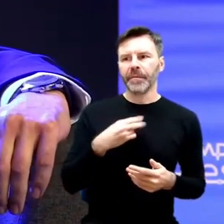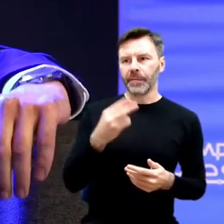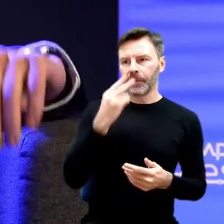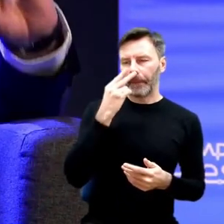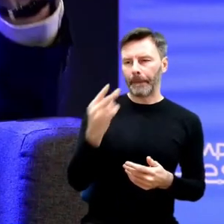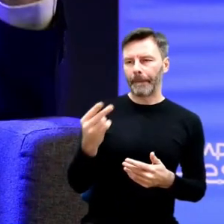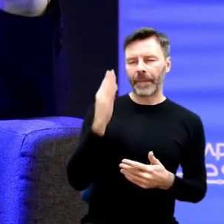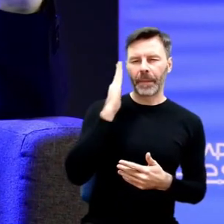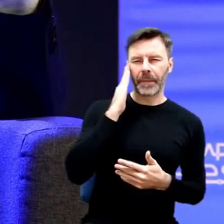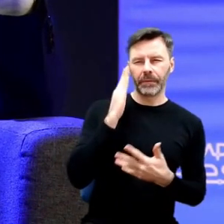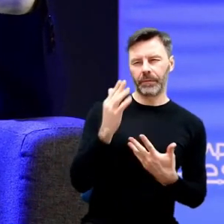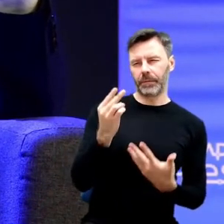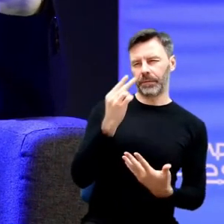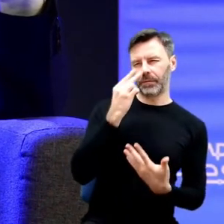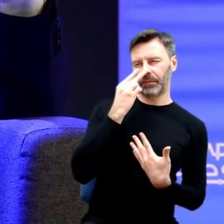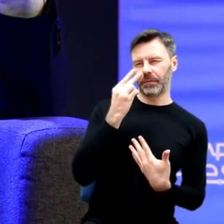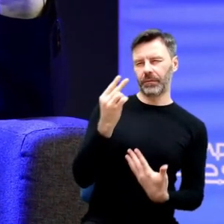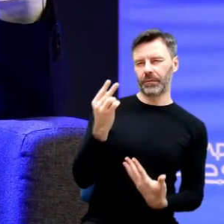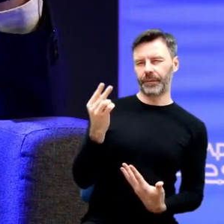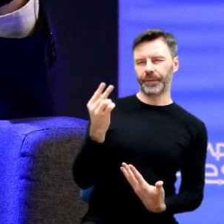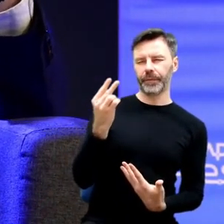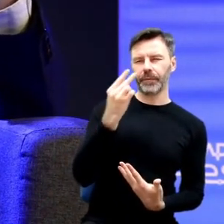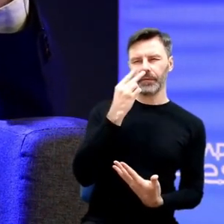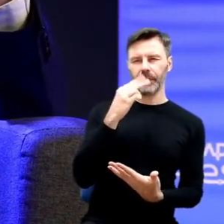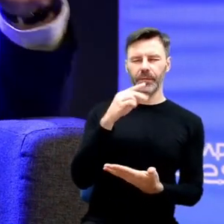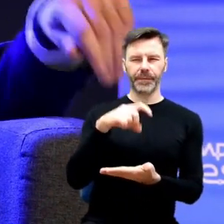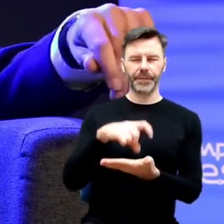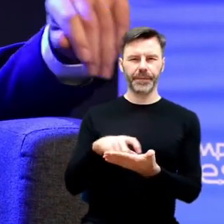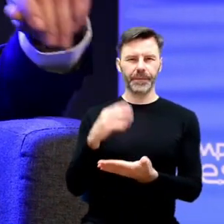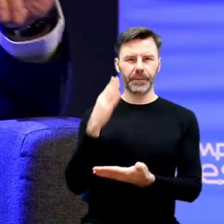można powiedzieć, elementem, który pokazuje,